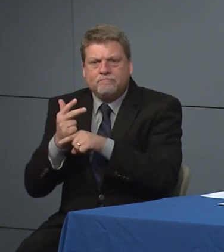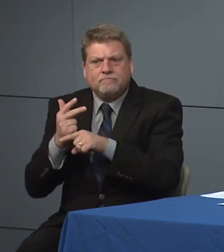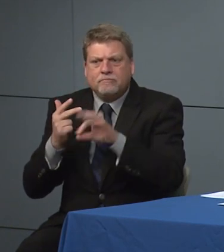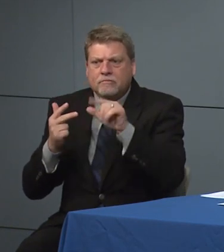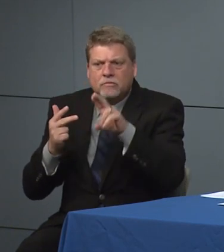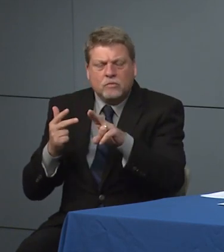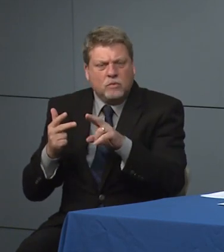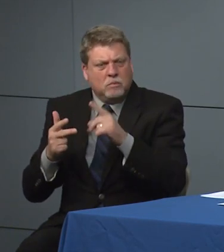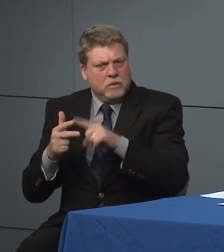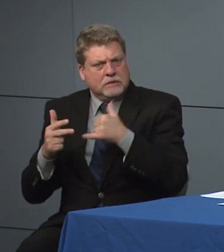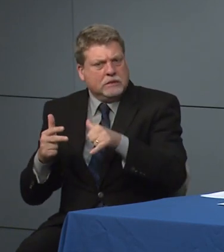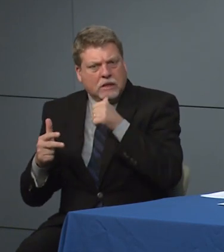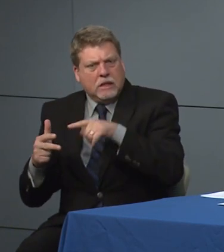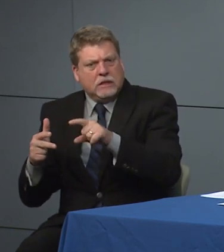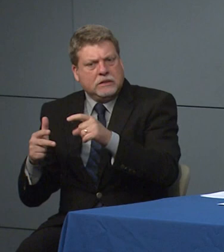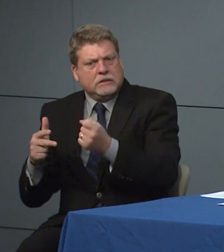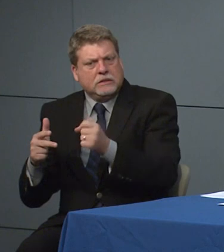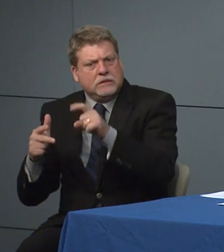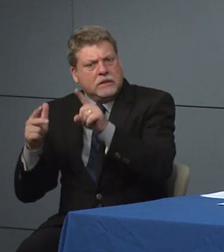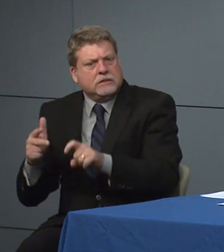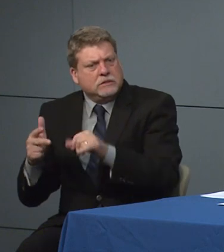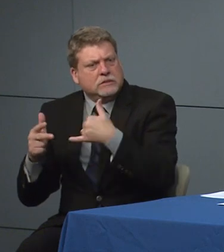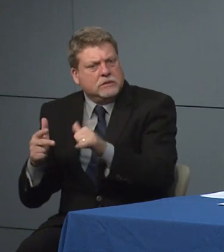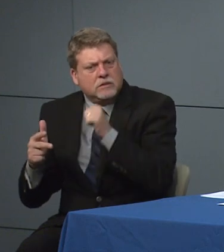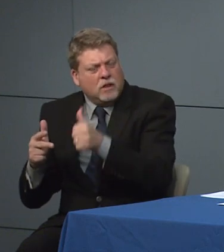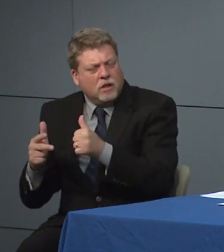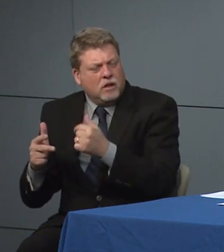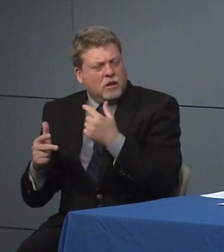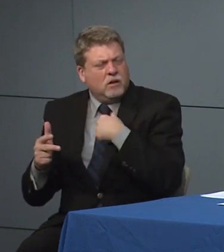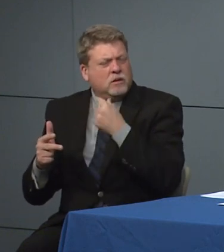y su un problema de comunicación o qué y qué sucede